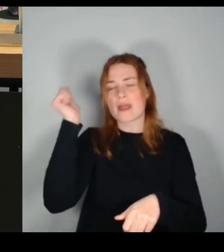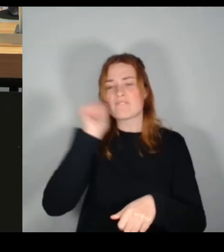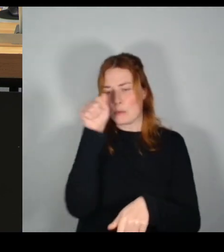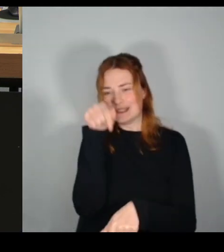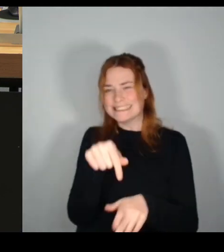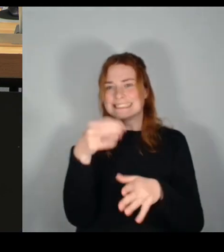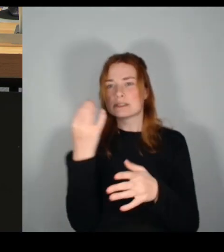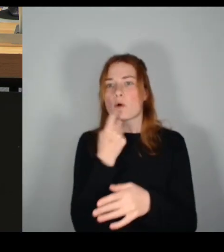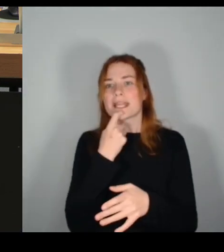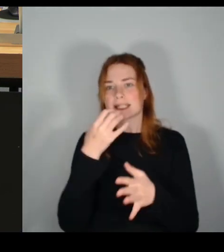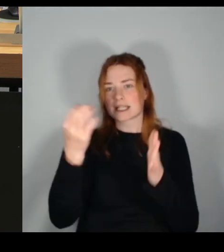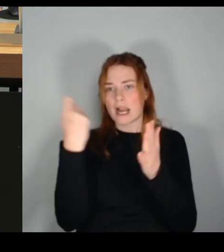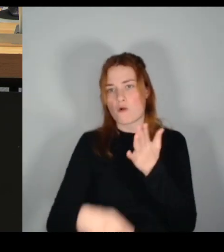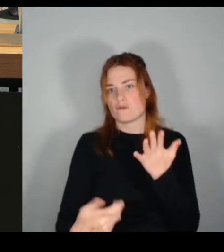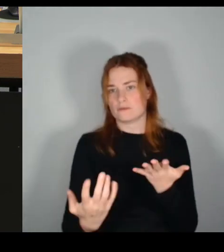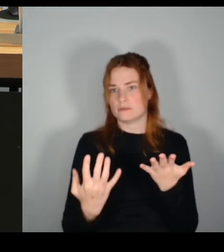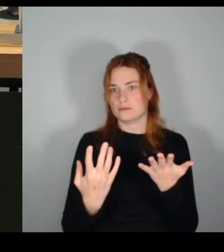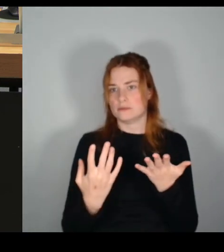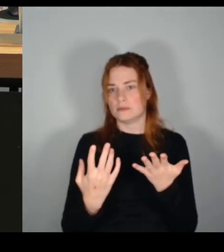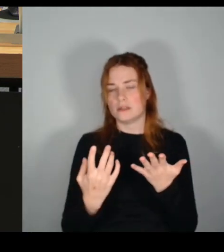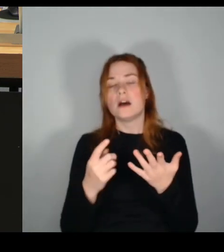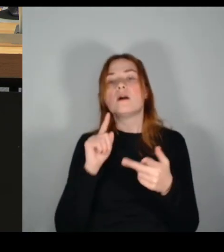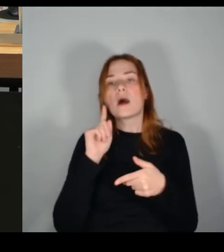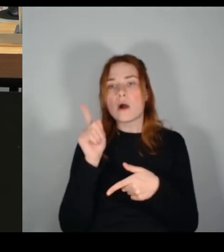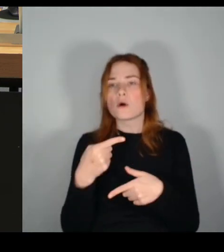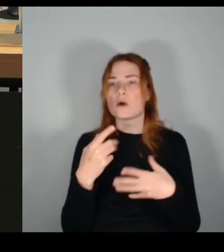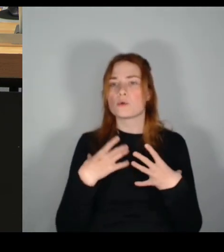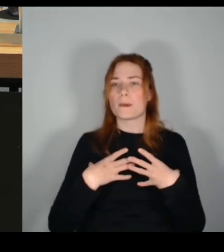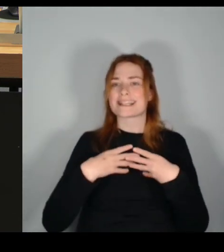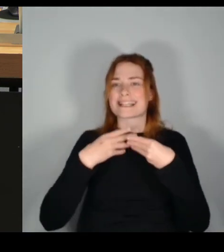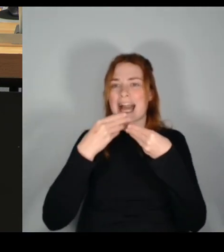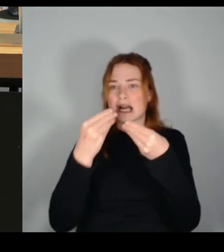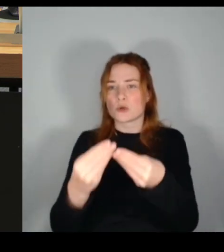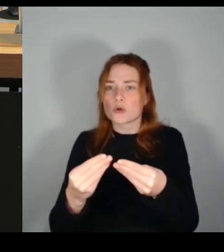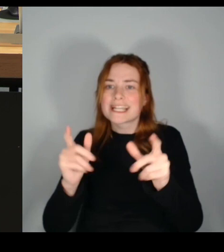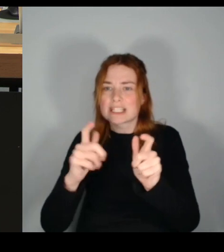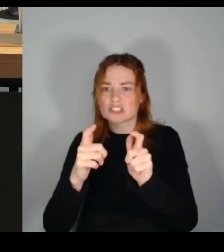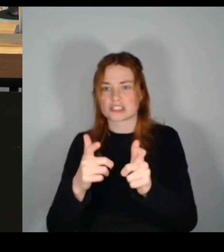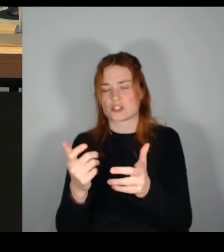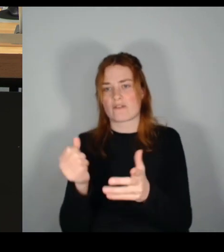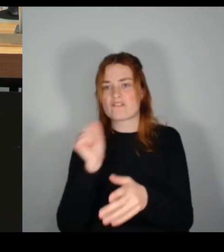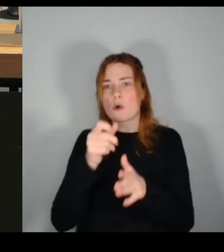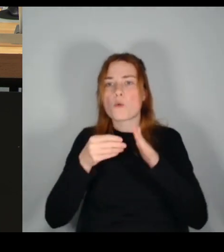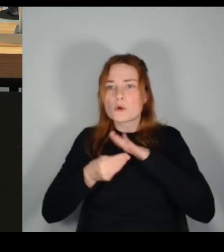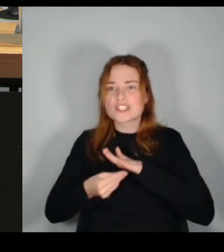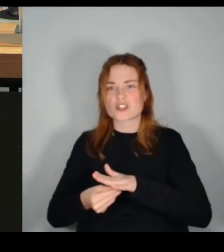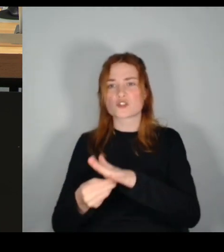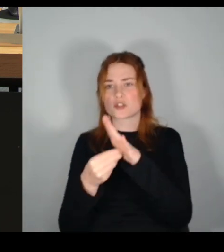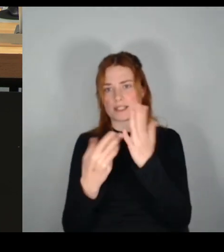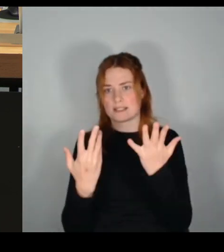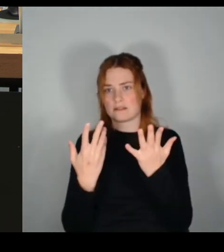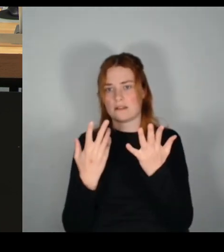Als CDU Fraktion Was wir nicht machen werden, sind Millionen Euro, egal bei dem oder bei einem anderen Projekt einem